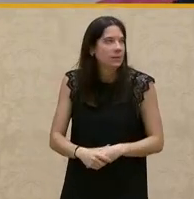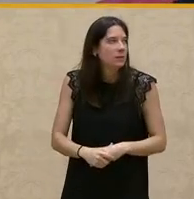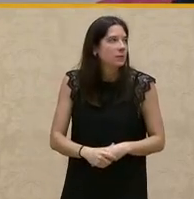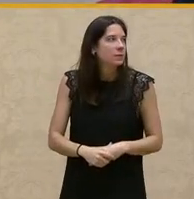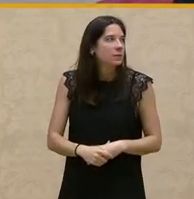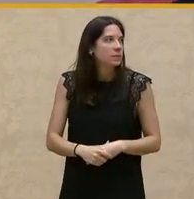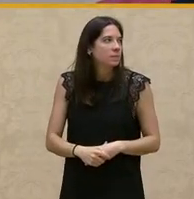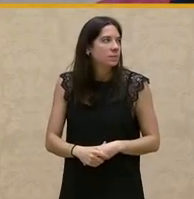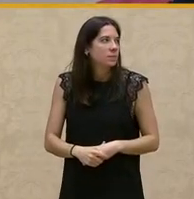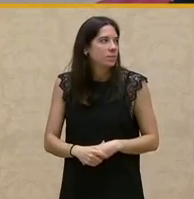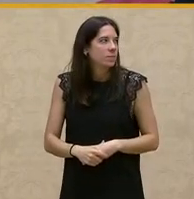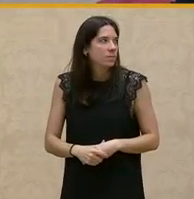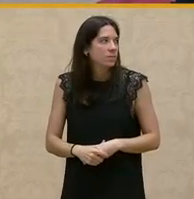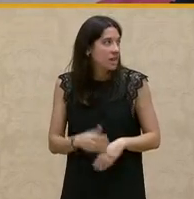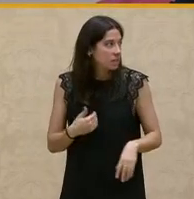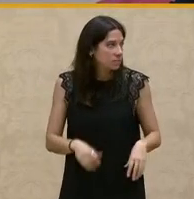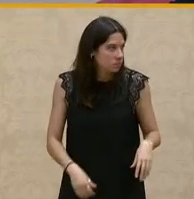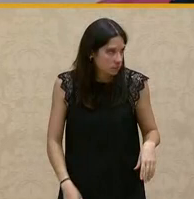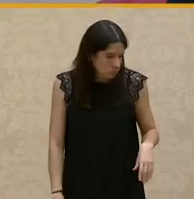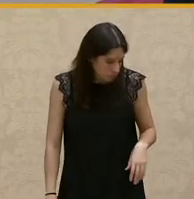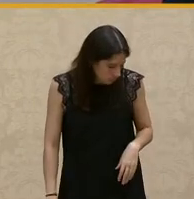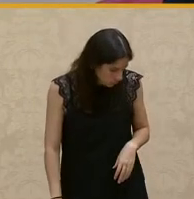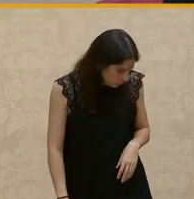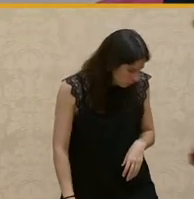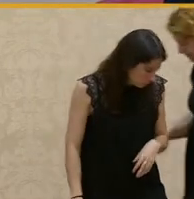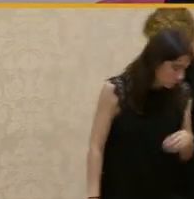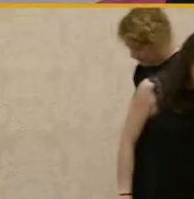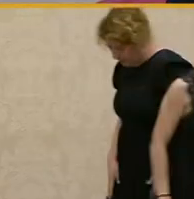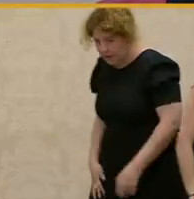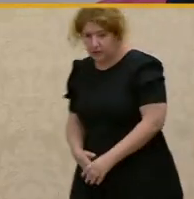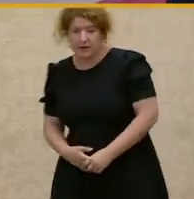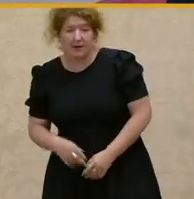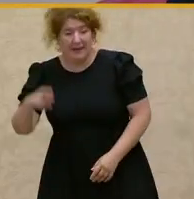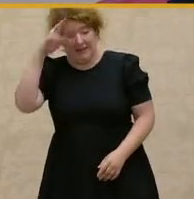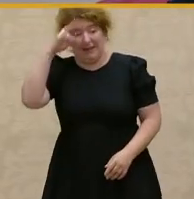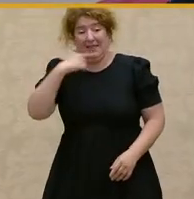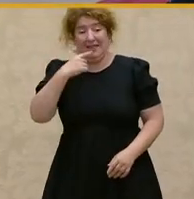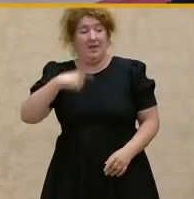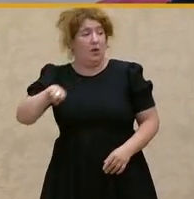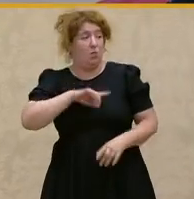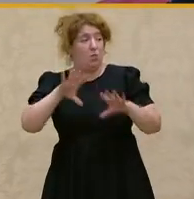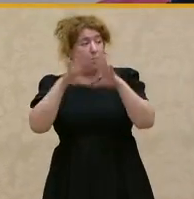Mis palabras serían más o menos así: estimados compañeros del mundo de la discapacidad,